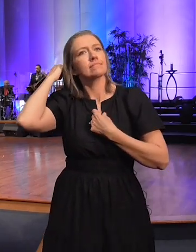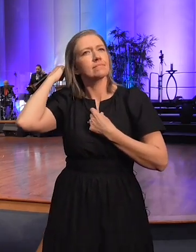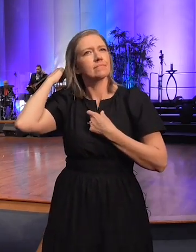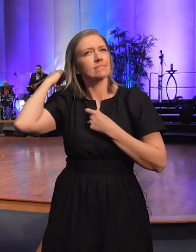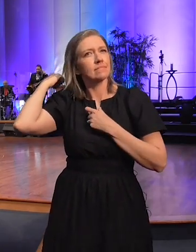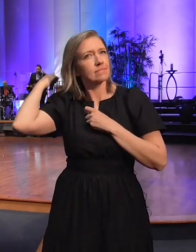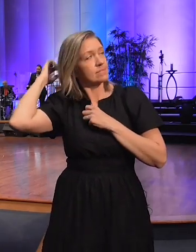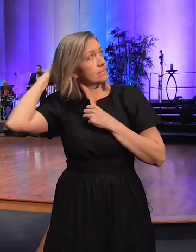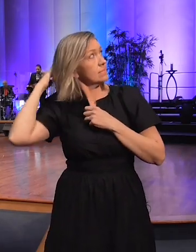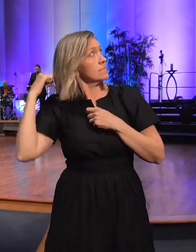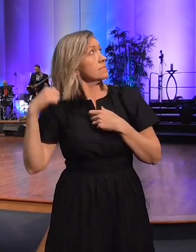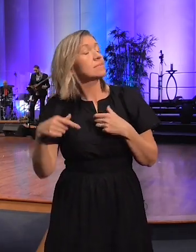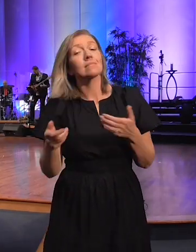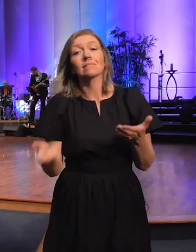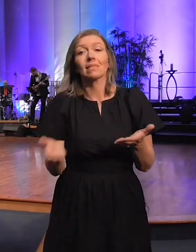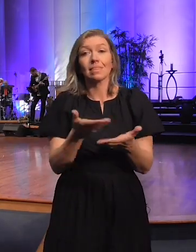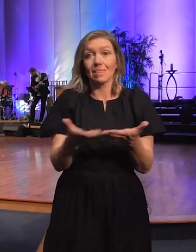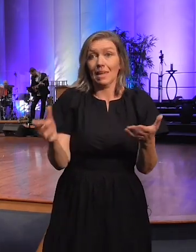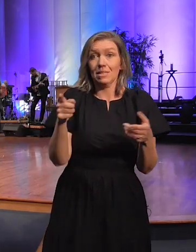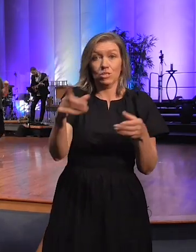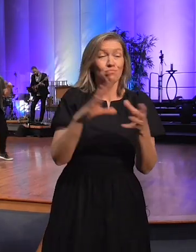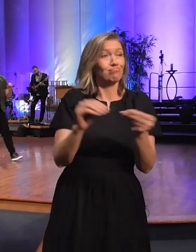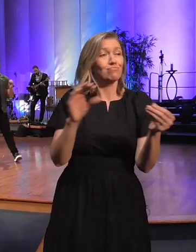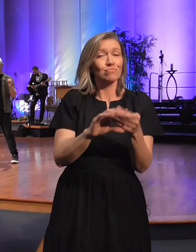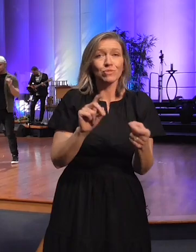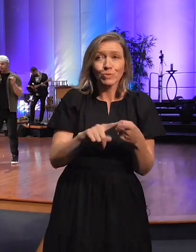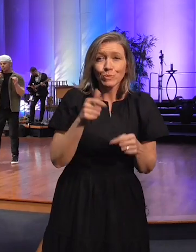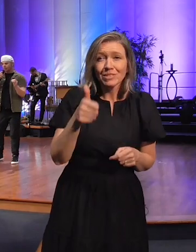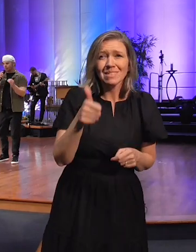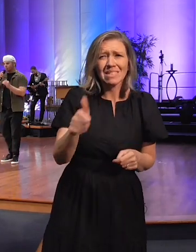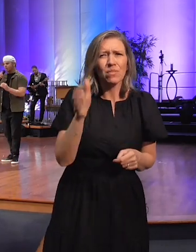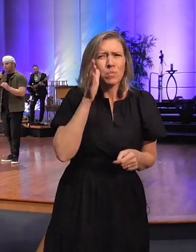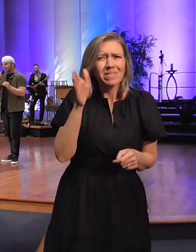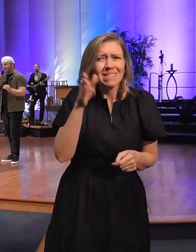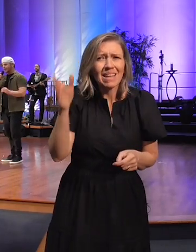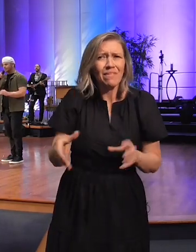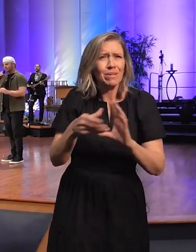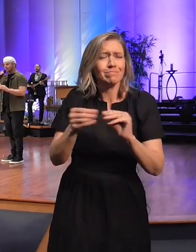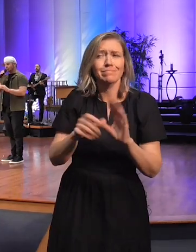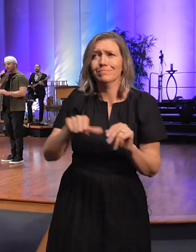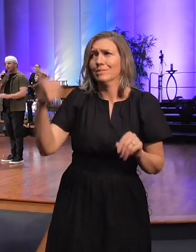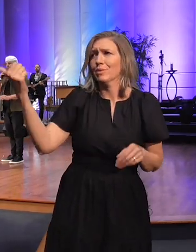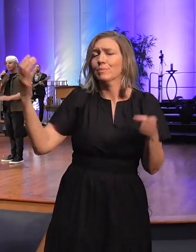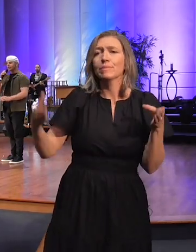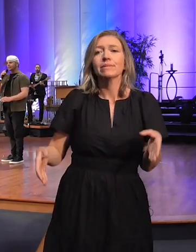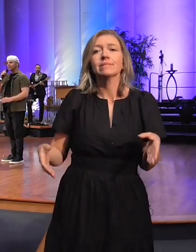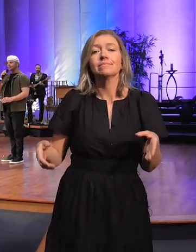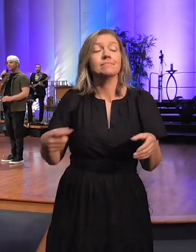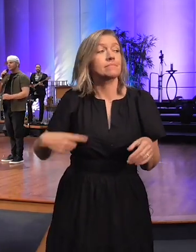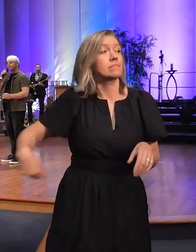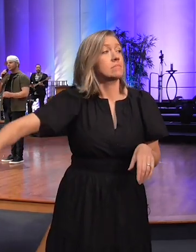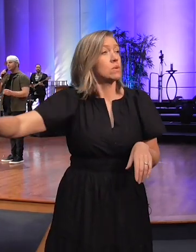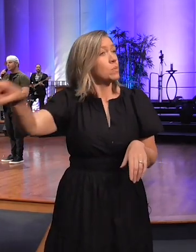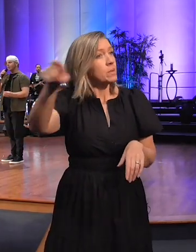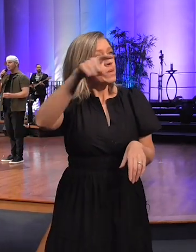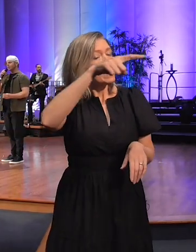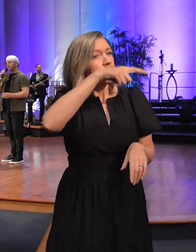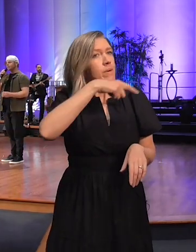las cosas que te dices a ti mismo o no hablarías con nadie más somos tan duros con